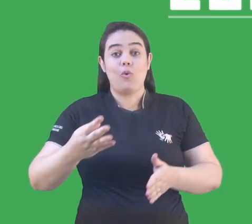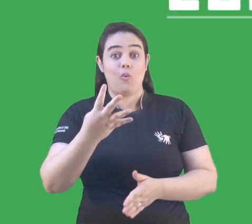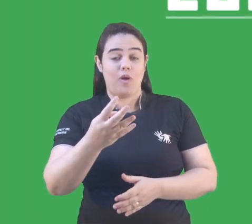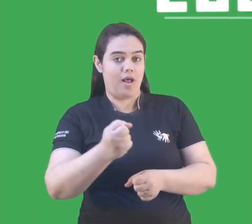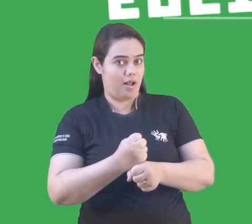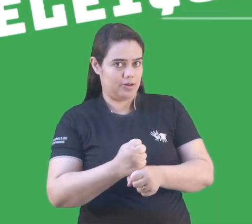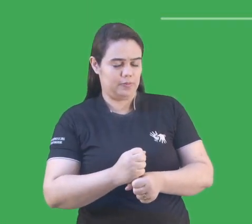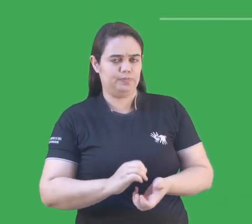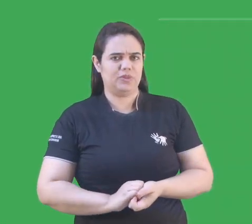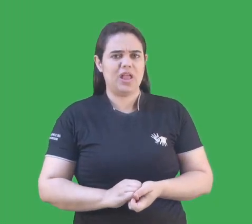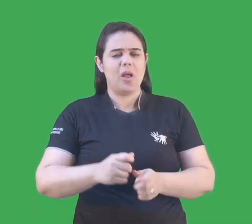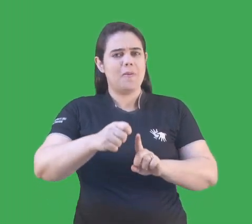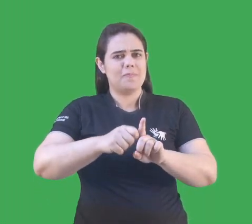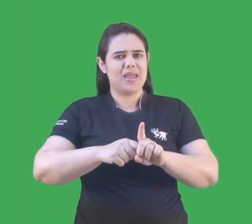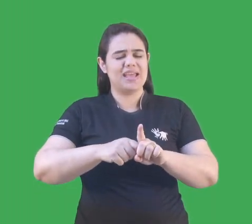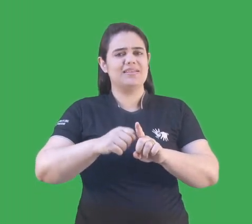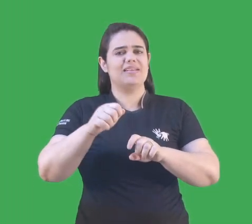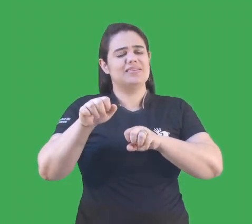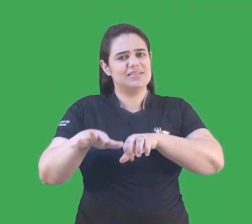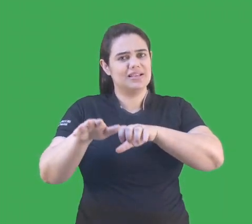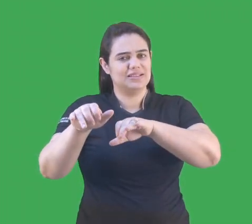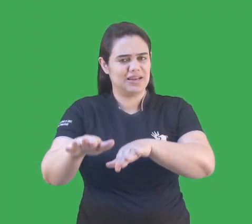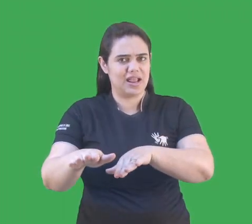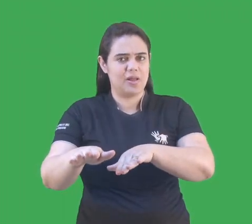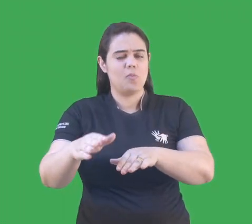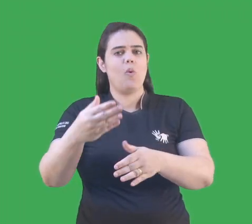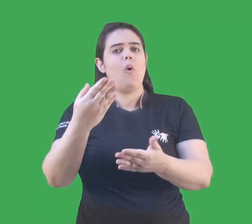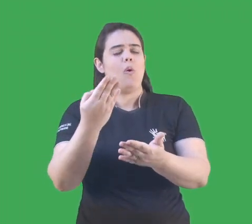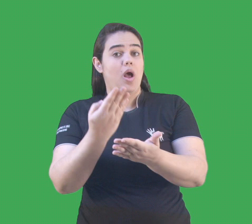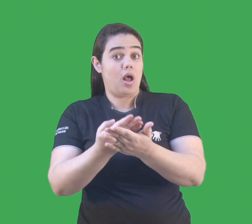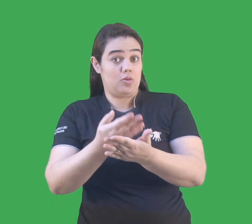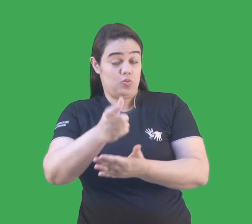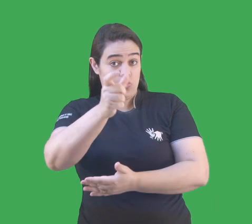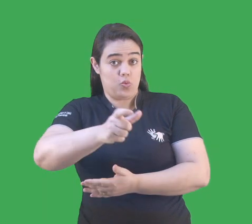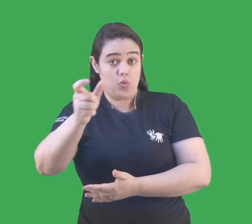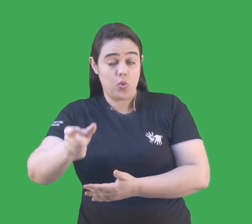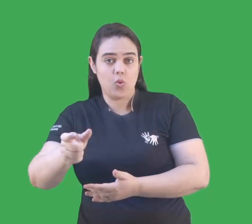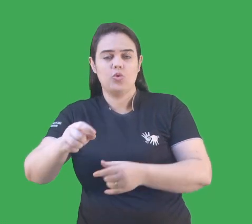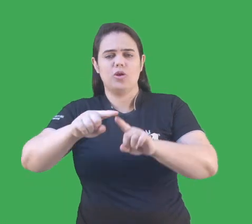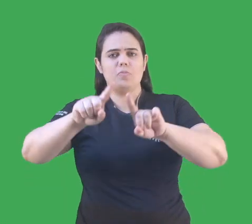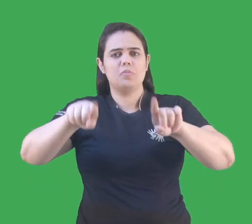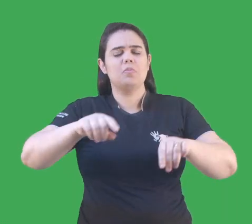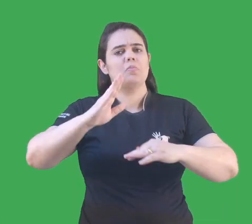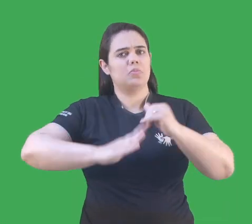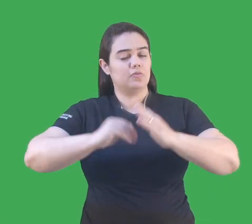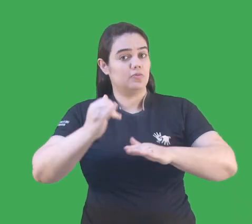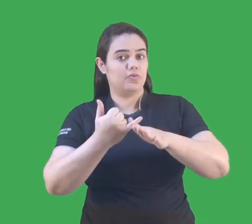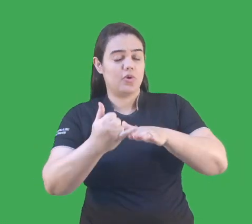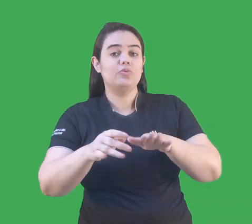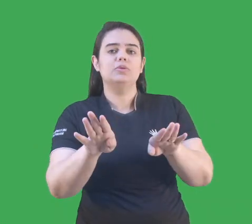Em setembro, estudantes e servidores irão indicar no voto os nomes que deverão ocupar